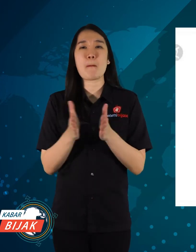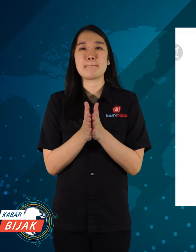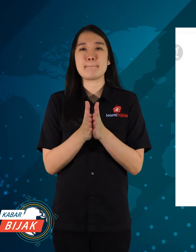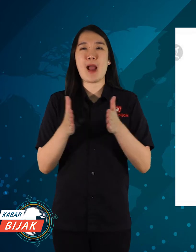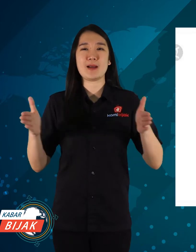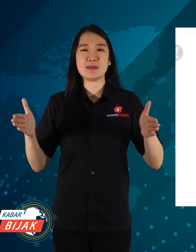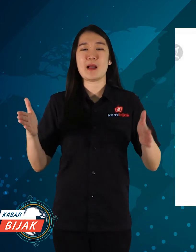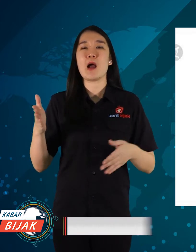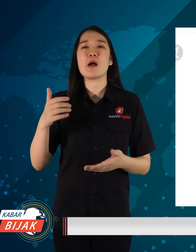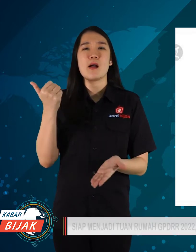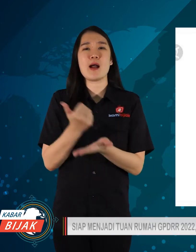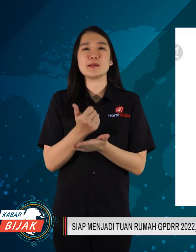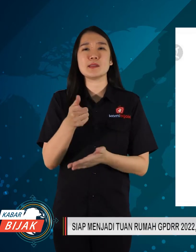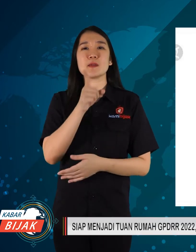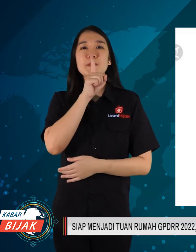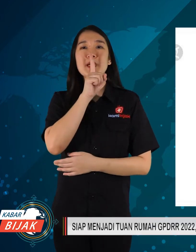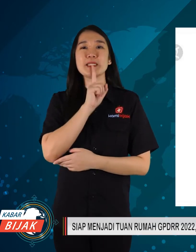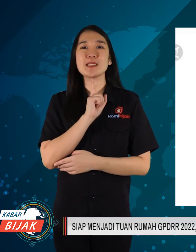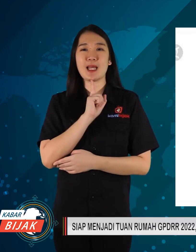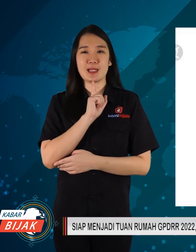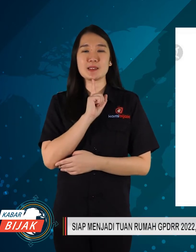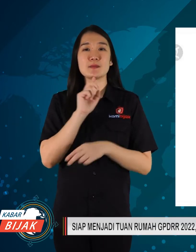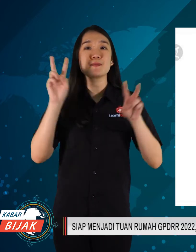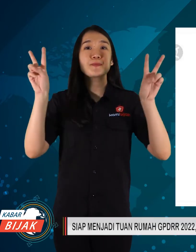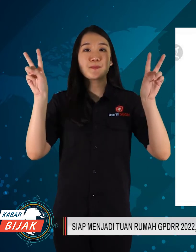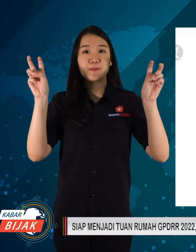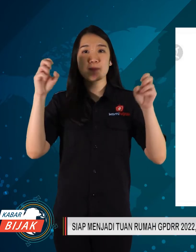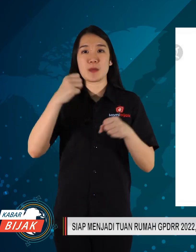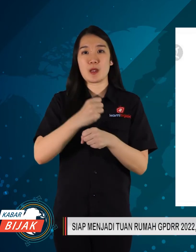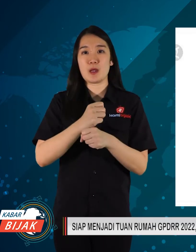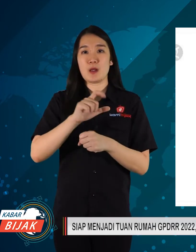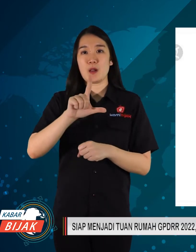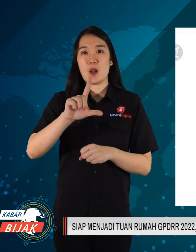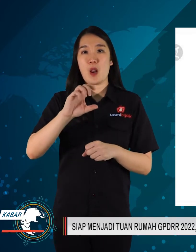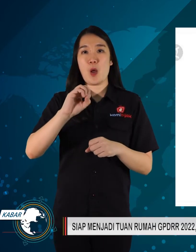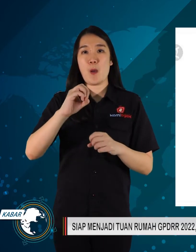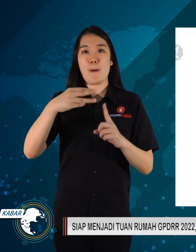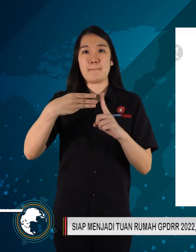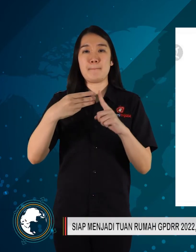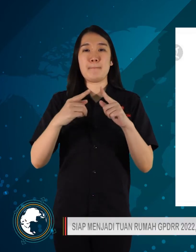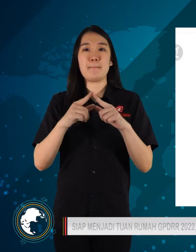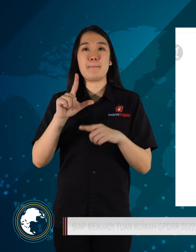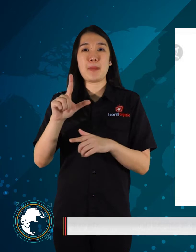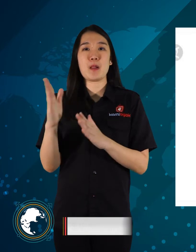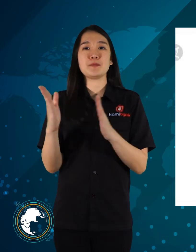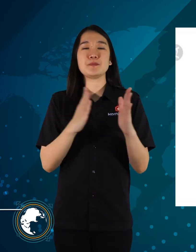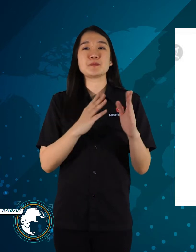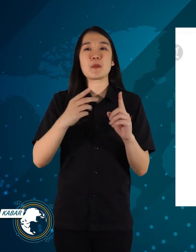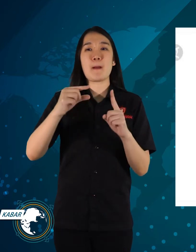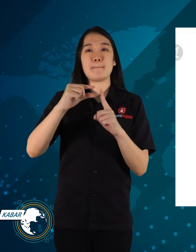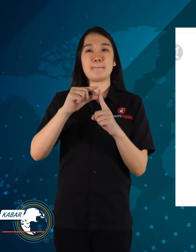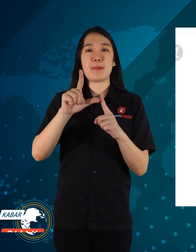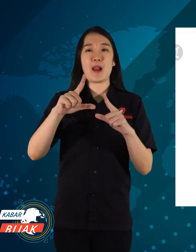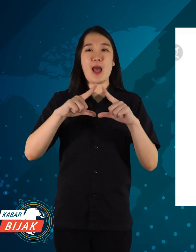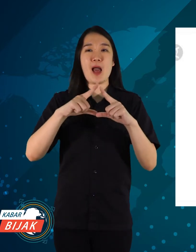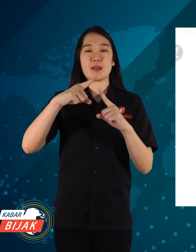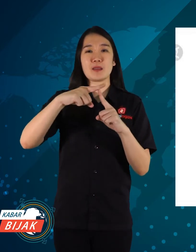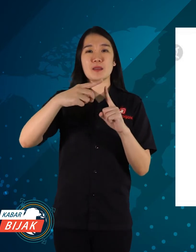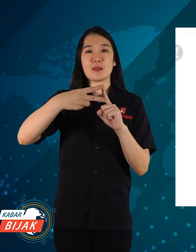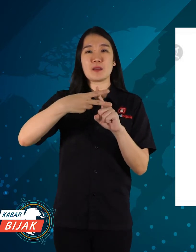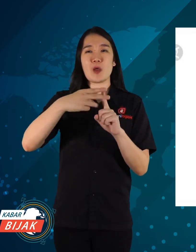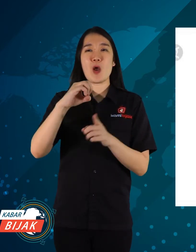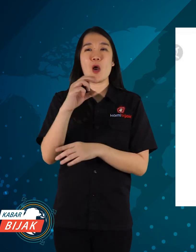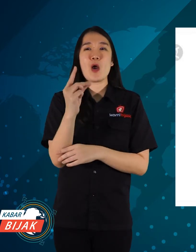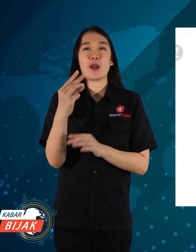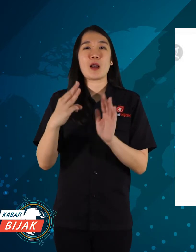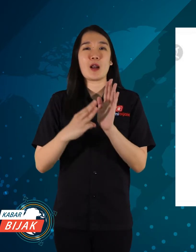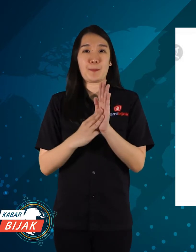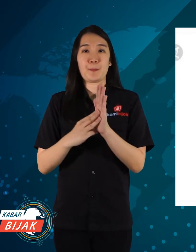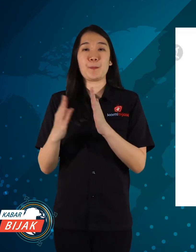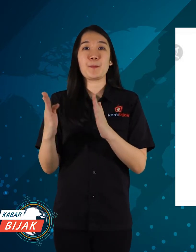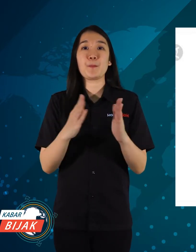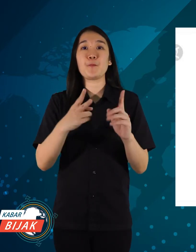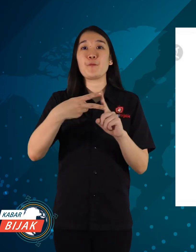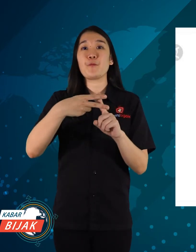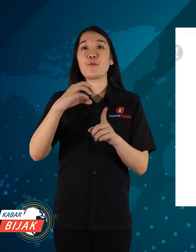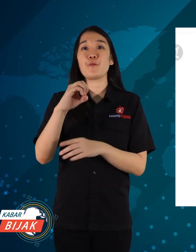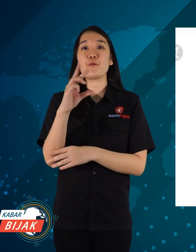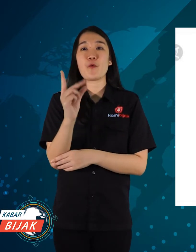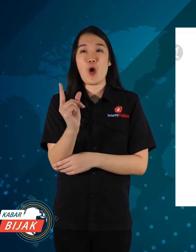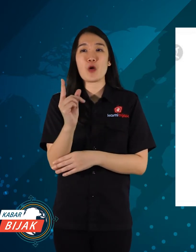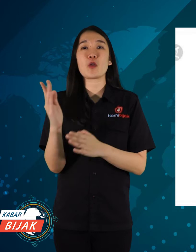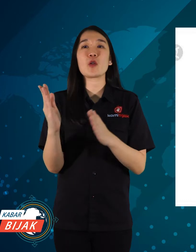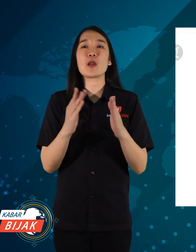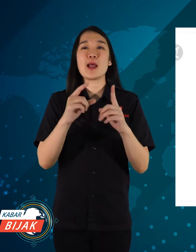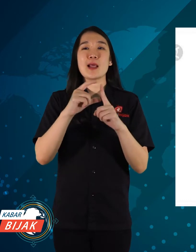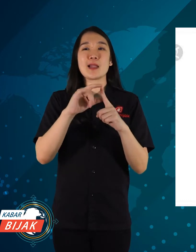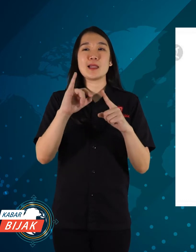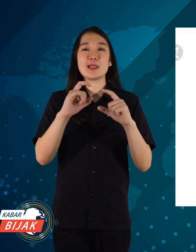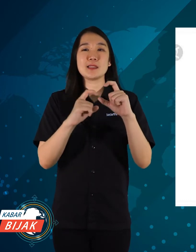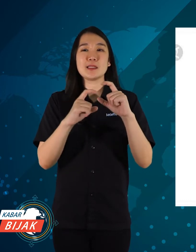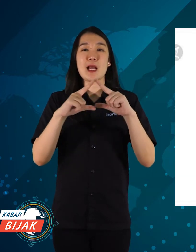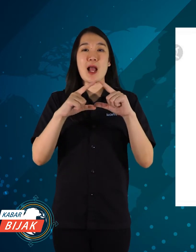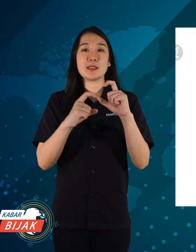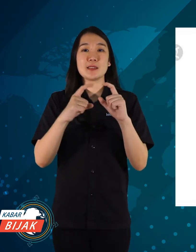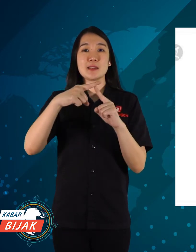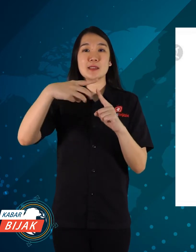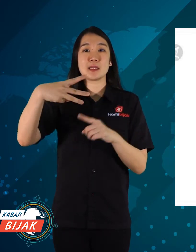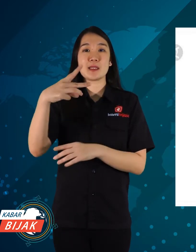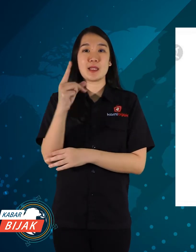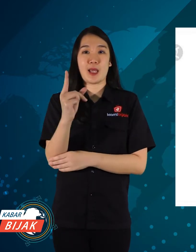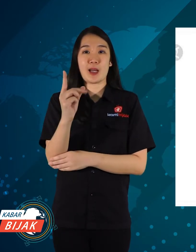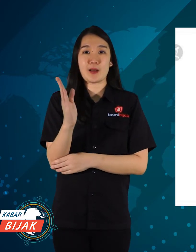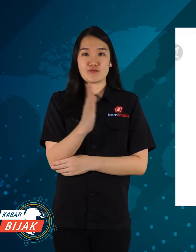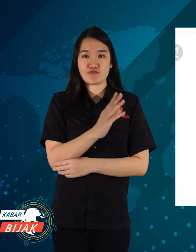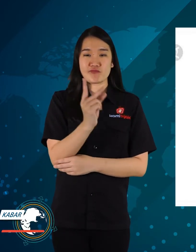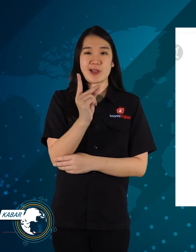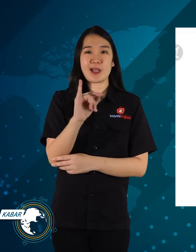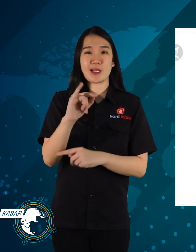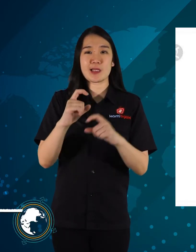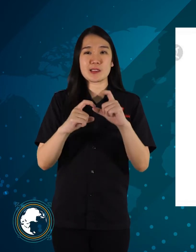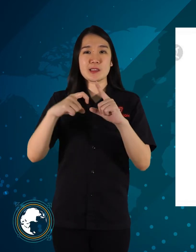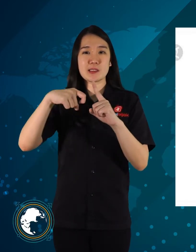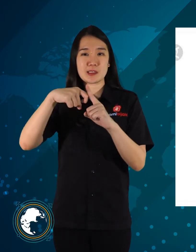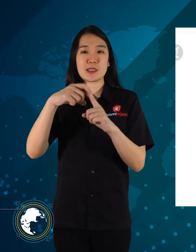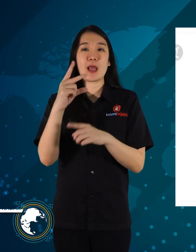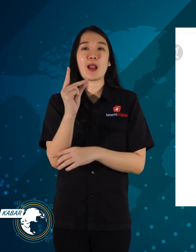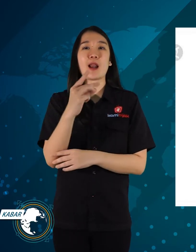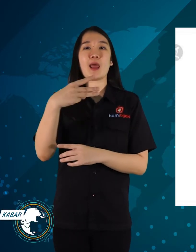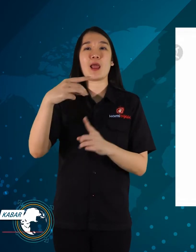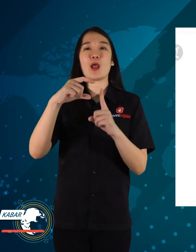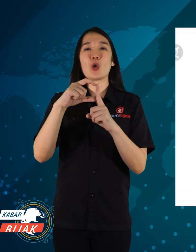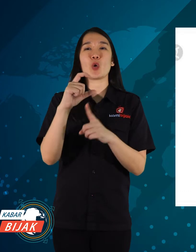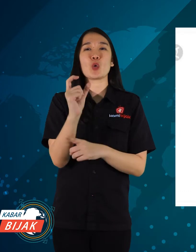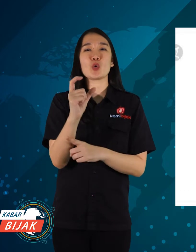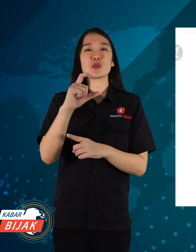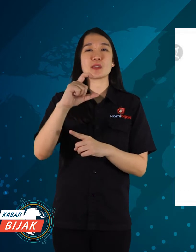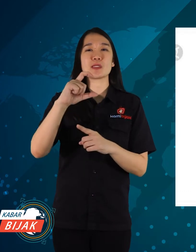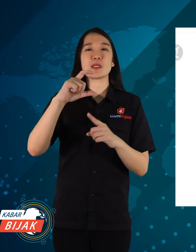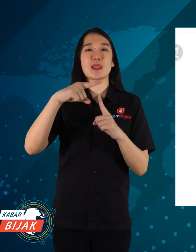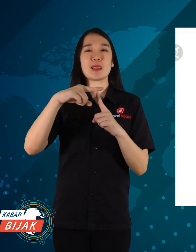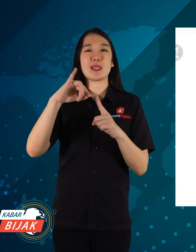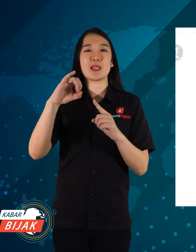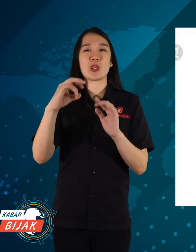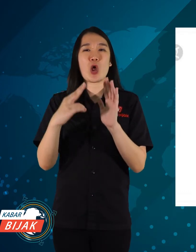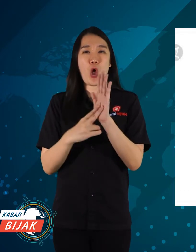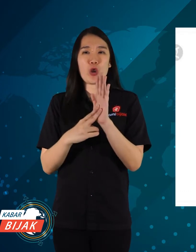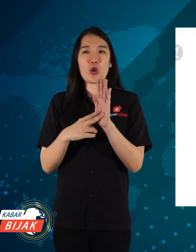Kepanjangan asli dari bahasa Inggris “Global Platform for Disaster Risk Reduction”